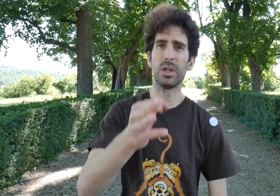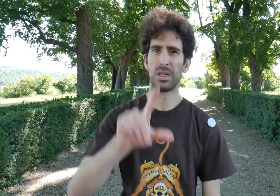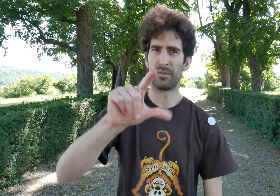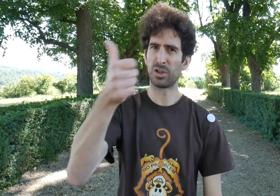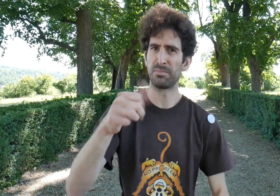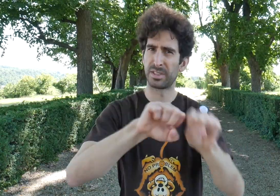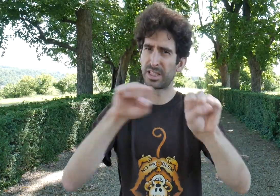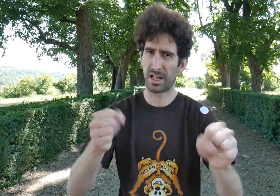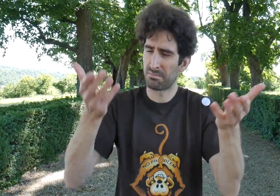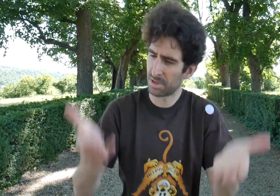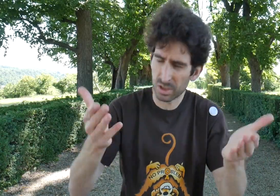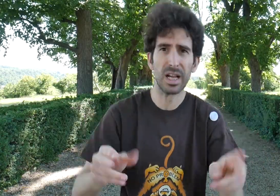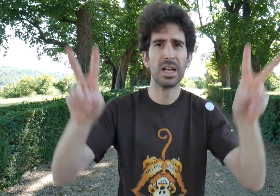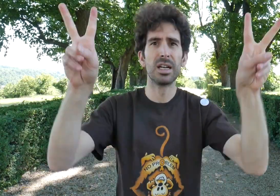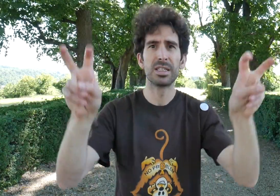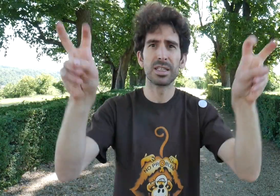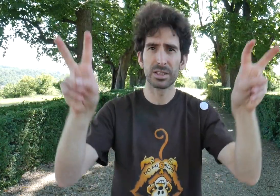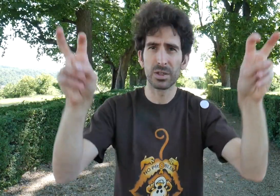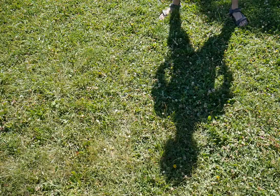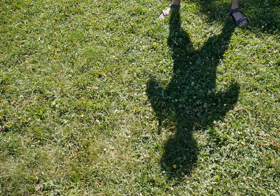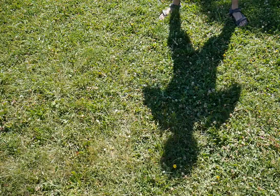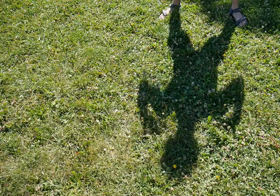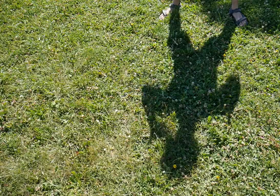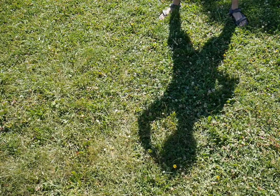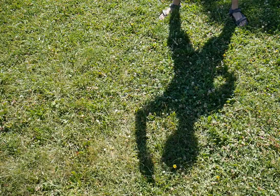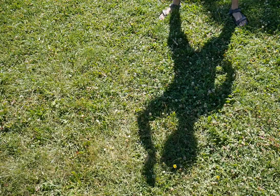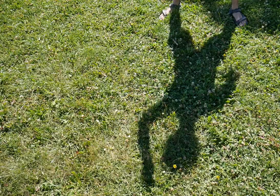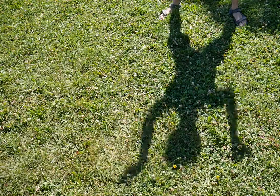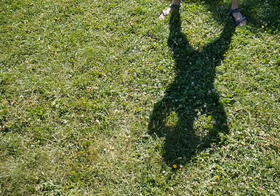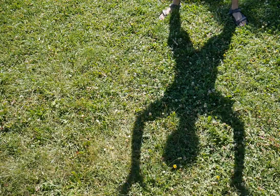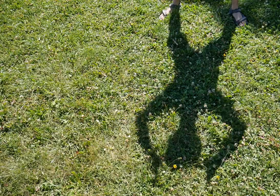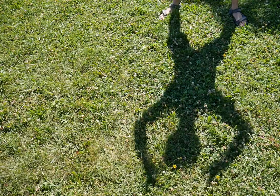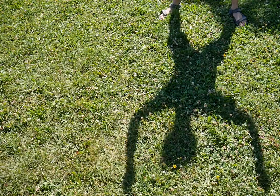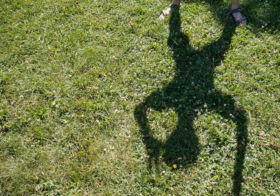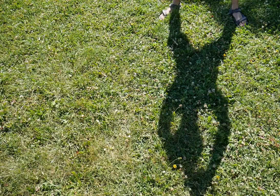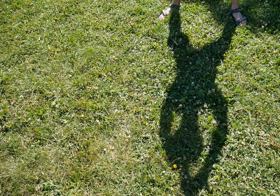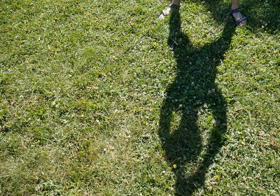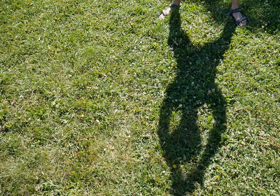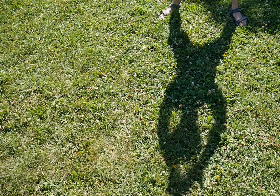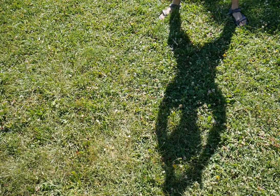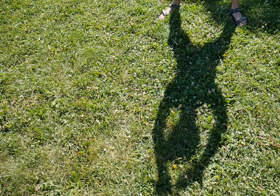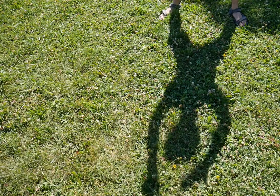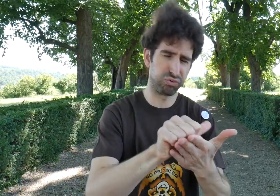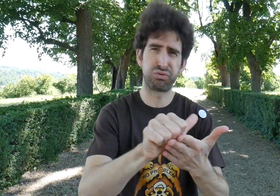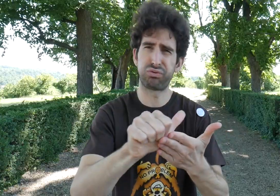Au 21ème siècle, la citation "Science sans conscience n'est que ruine de l'âme"